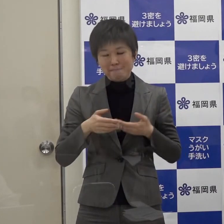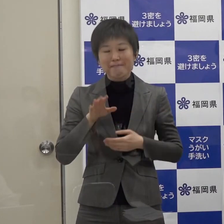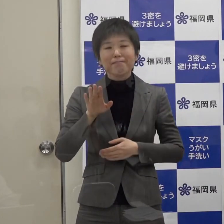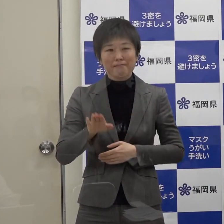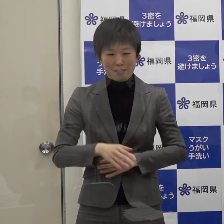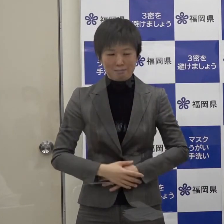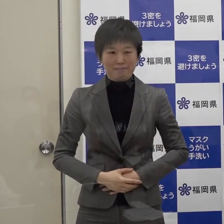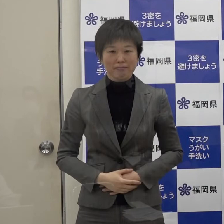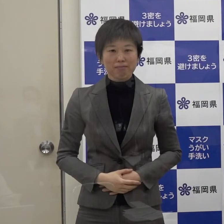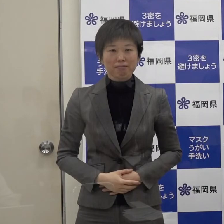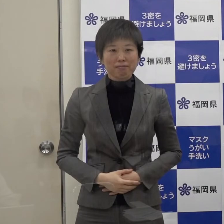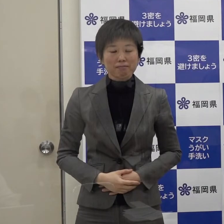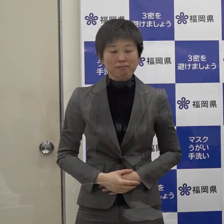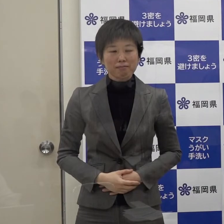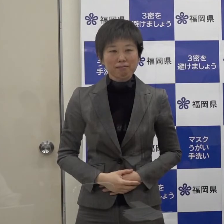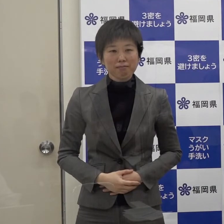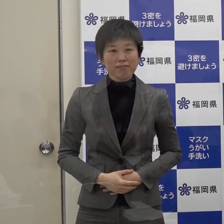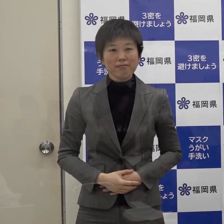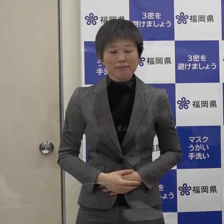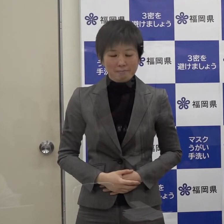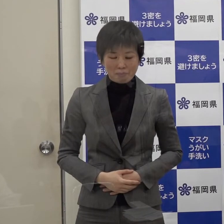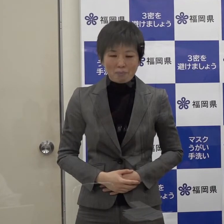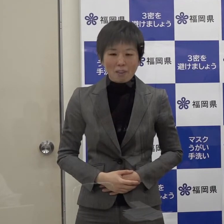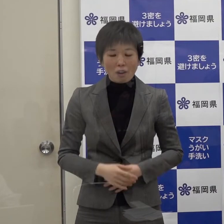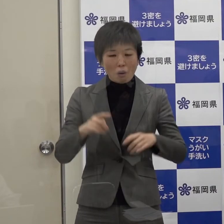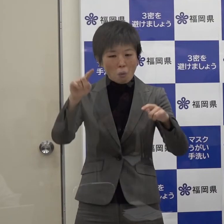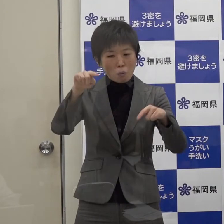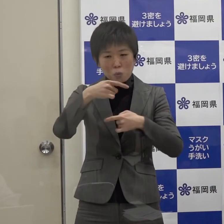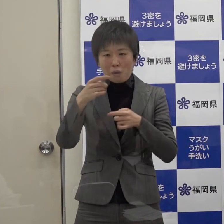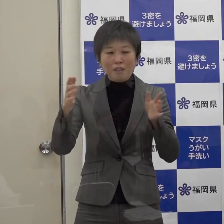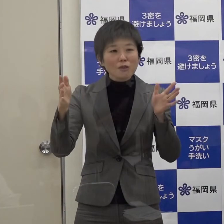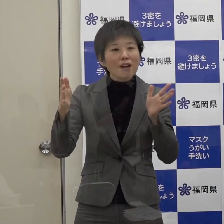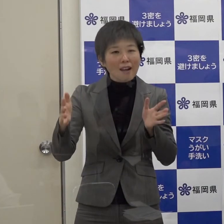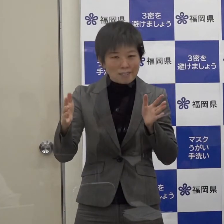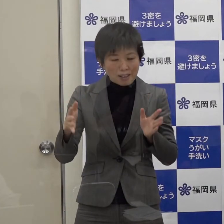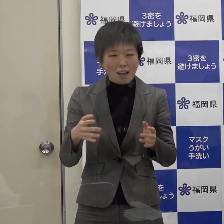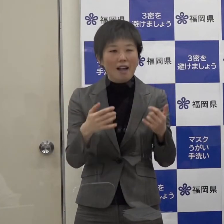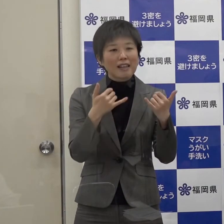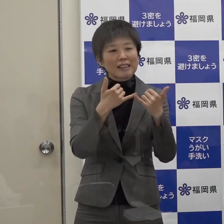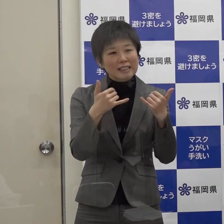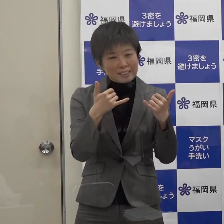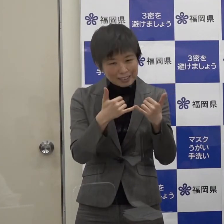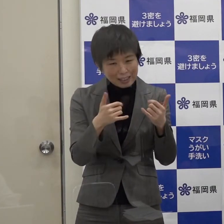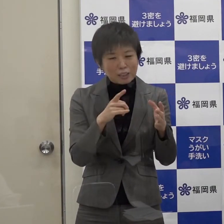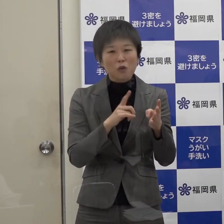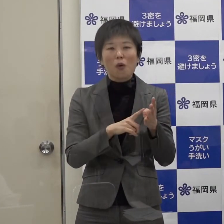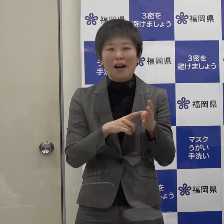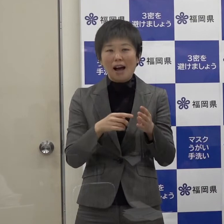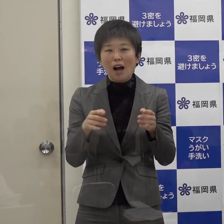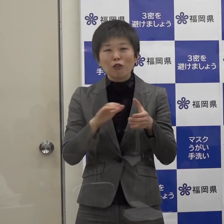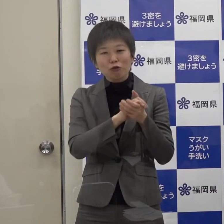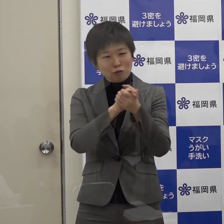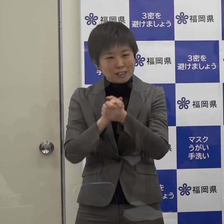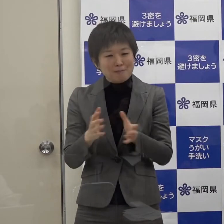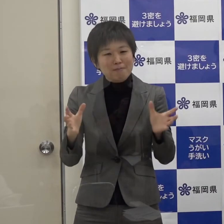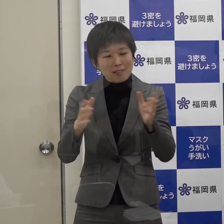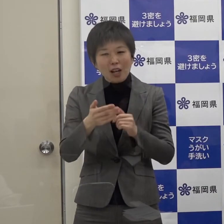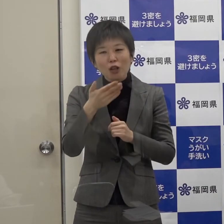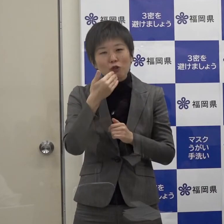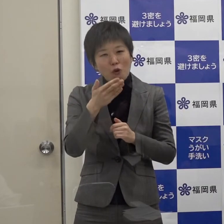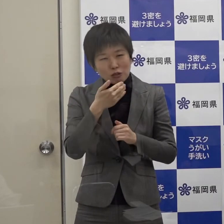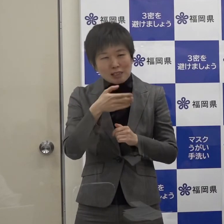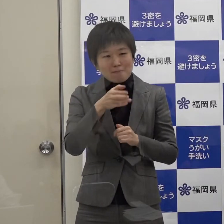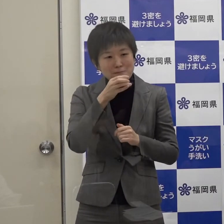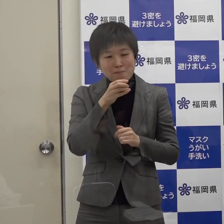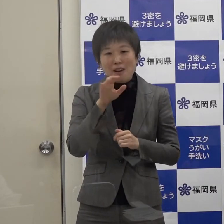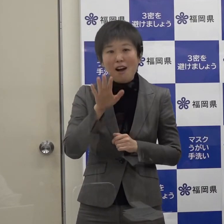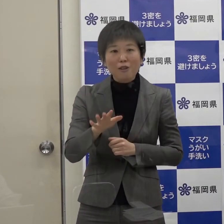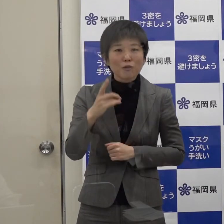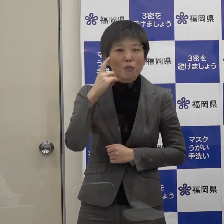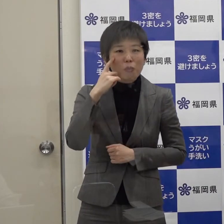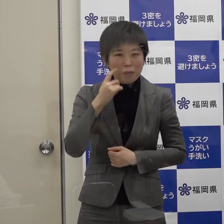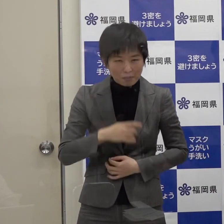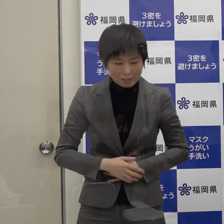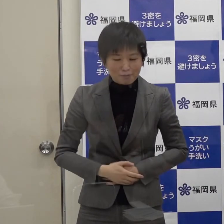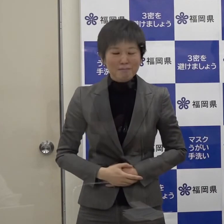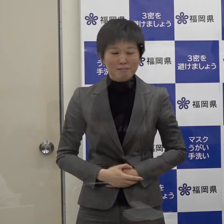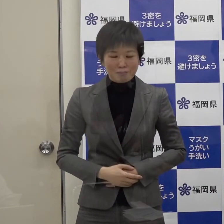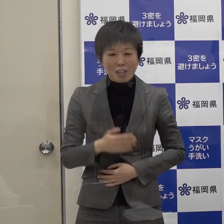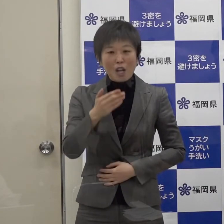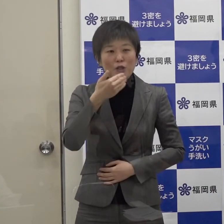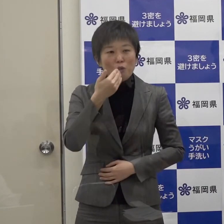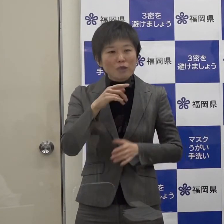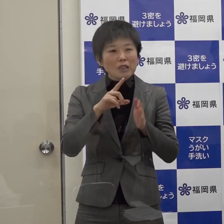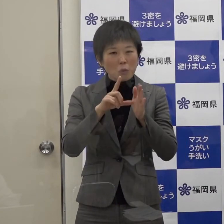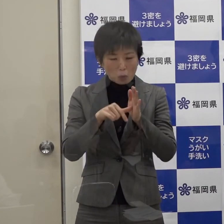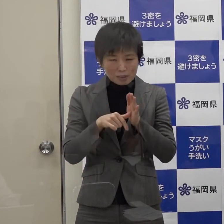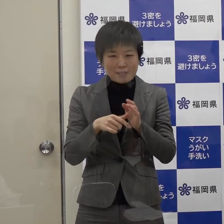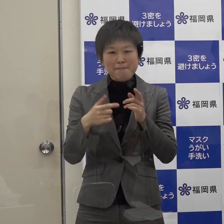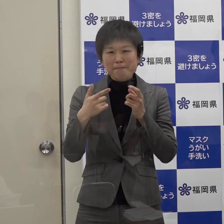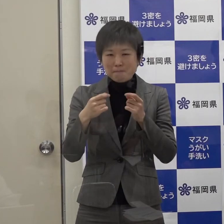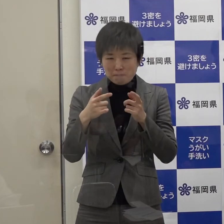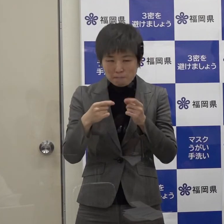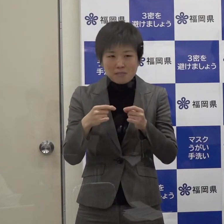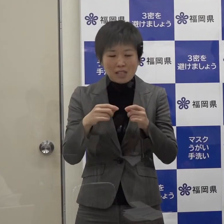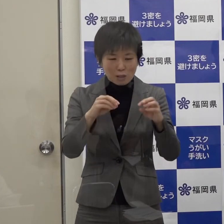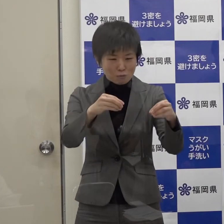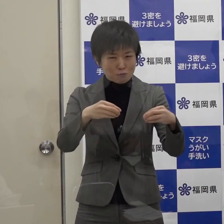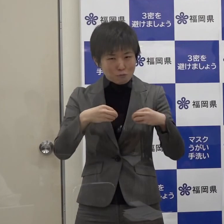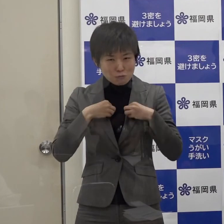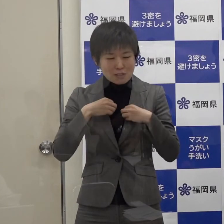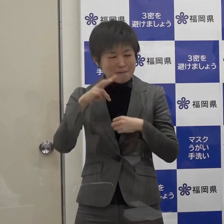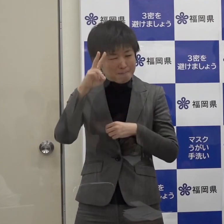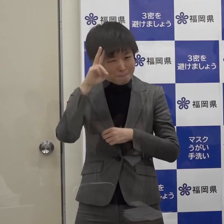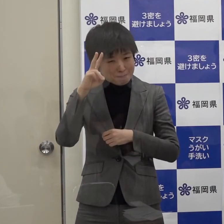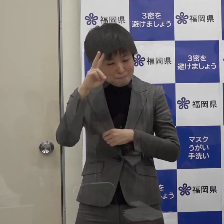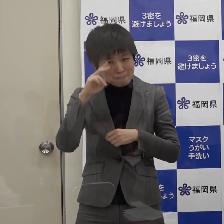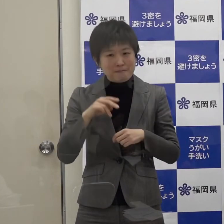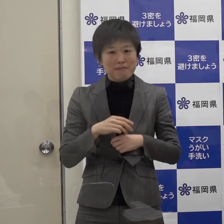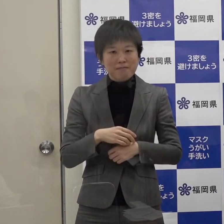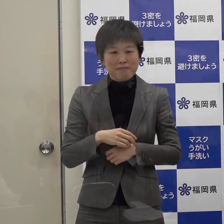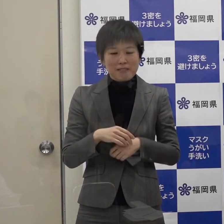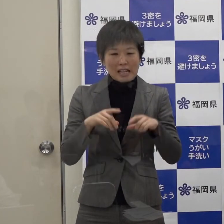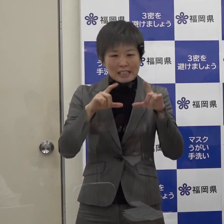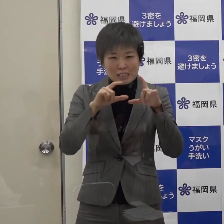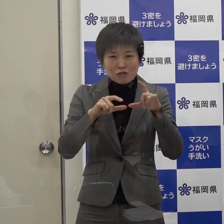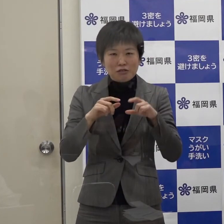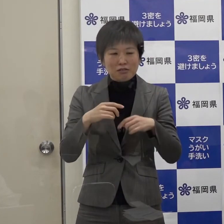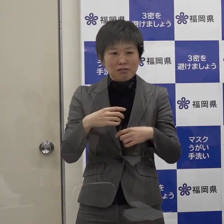年末年始でご親族 友人と飲食をされる機会も増えると思いますが 飲食の際は感染リスクが高い